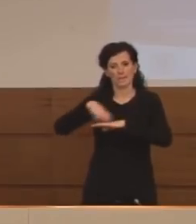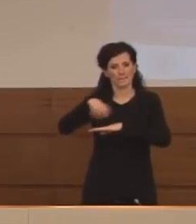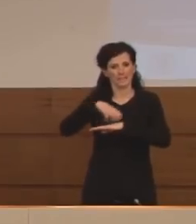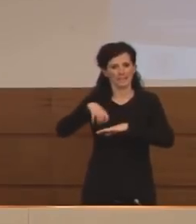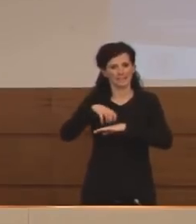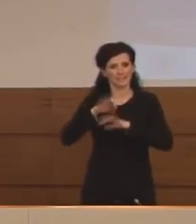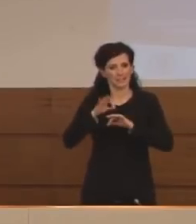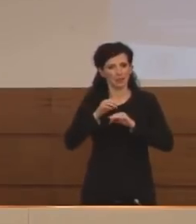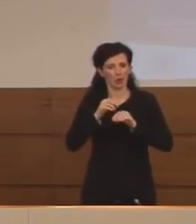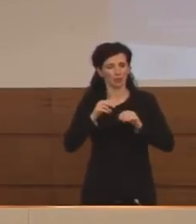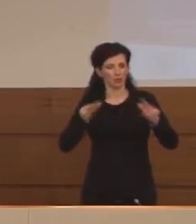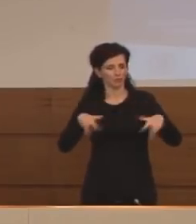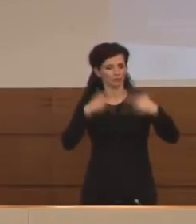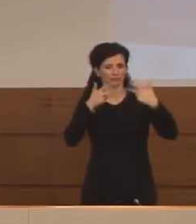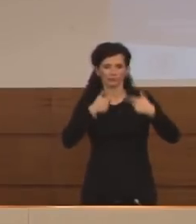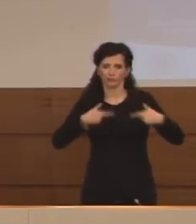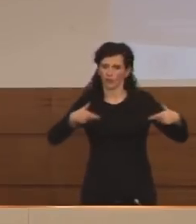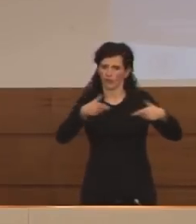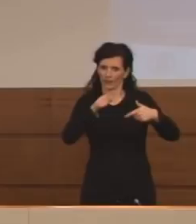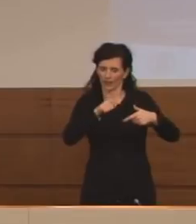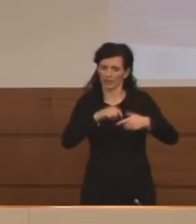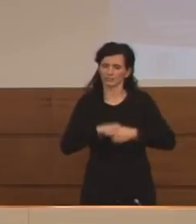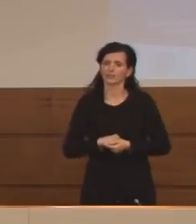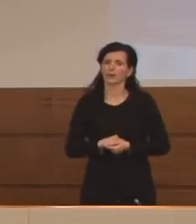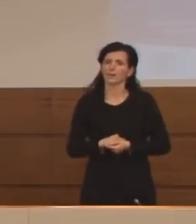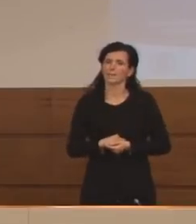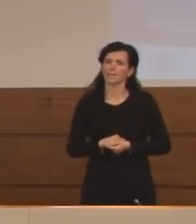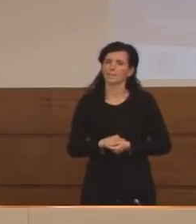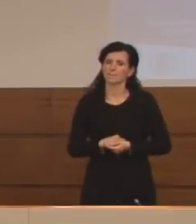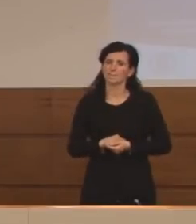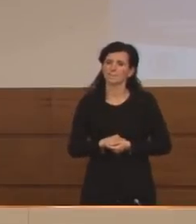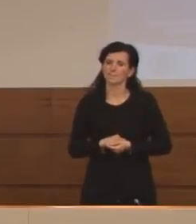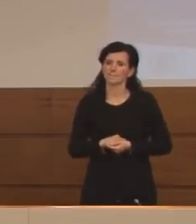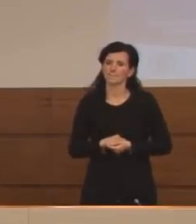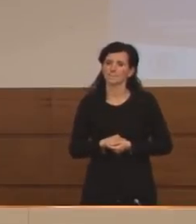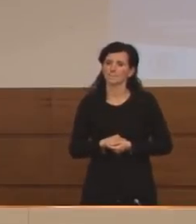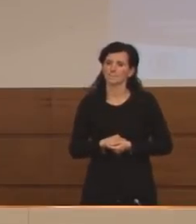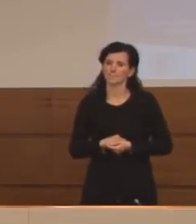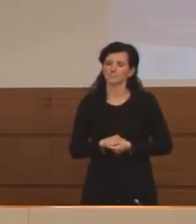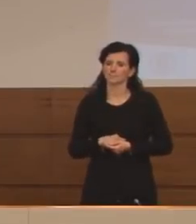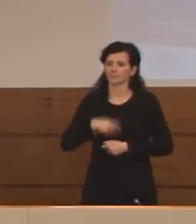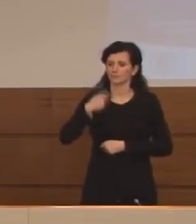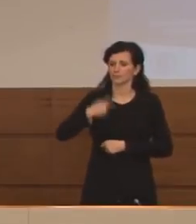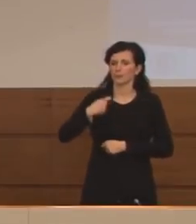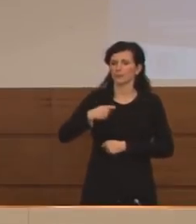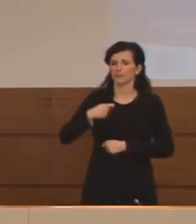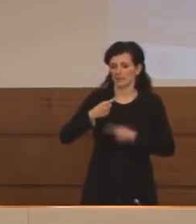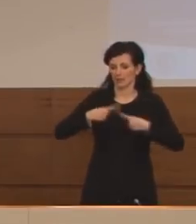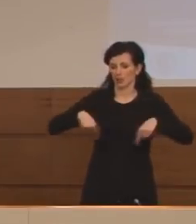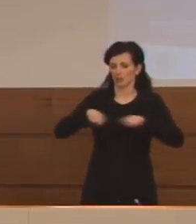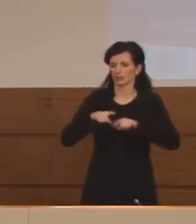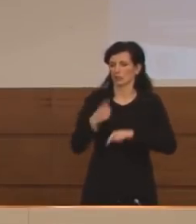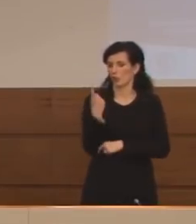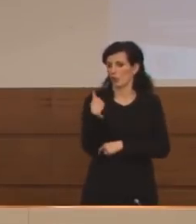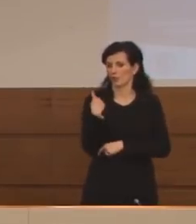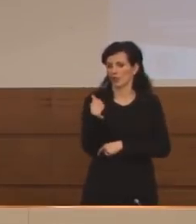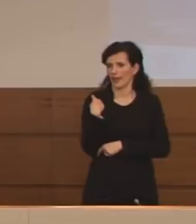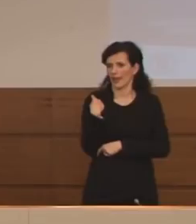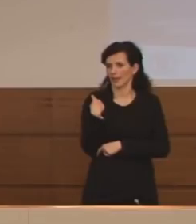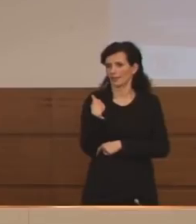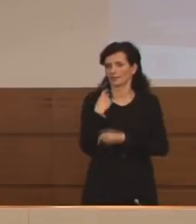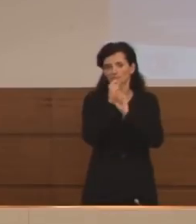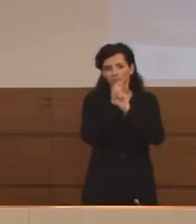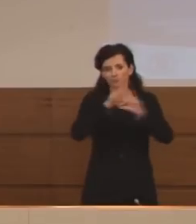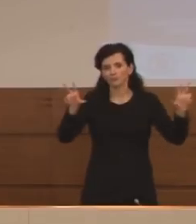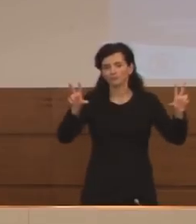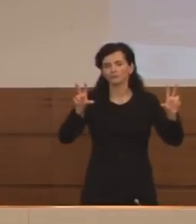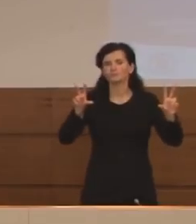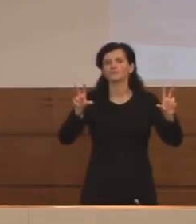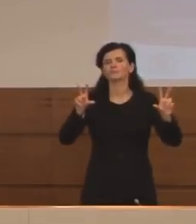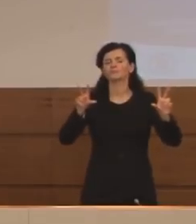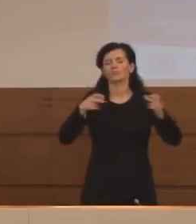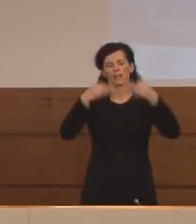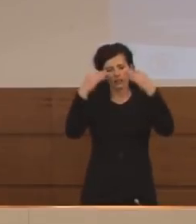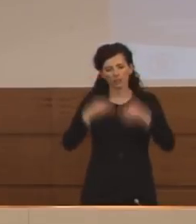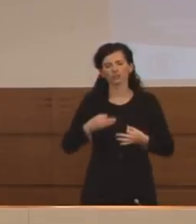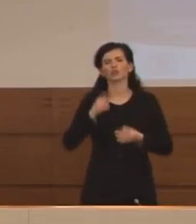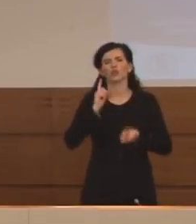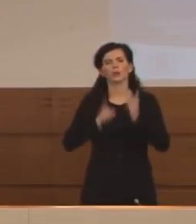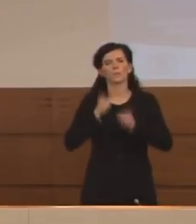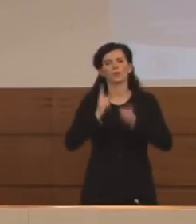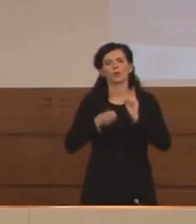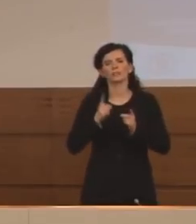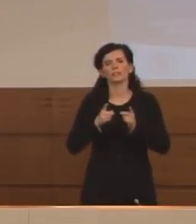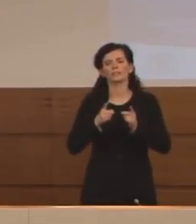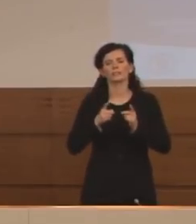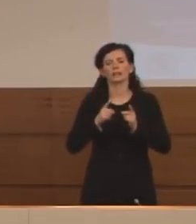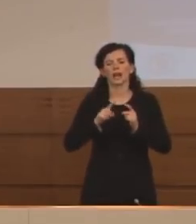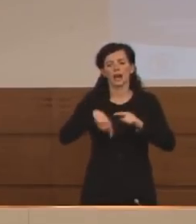Ieri stesso il Presidente del Consiglio ha ricordato che avrebbe preso la decisione politica sul futuro degli italiani dopo il 13 aprile,